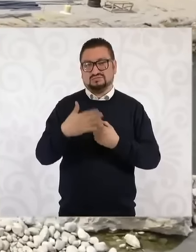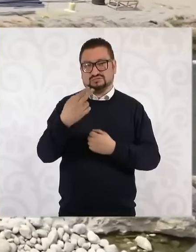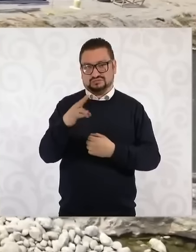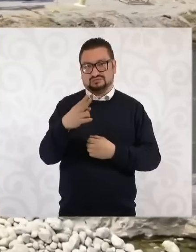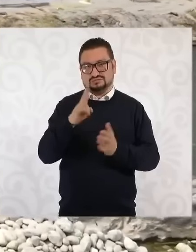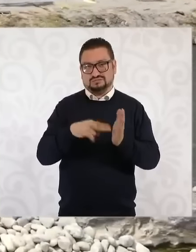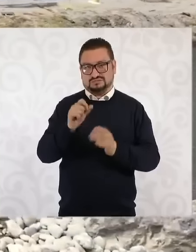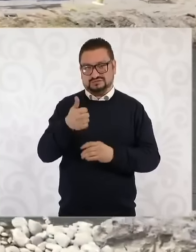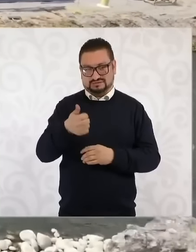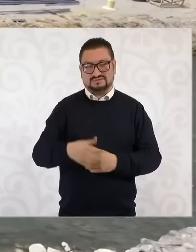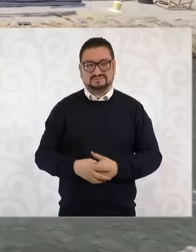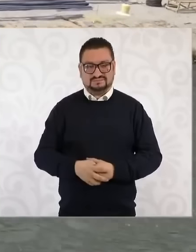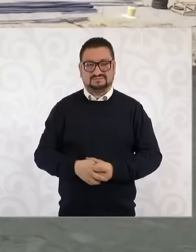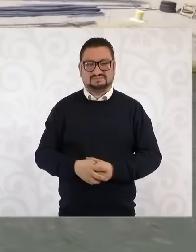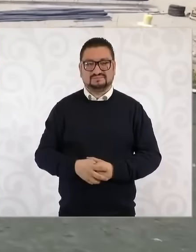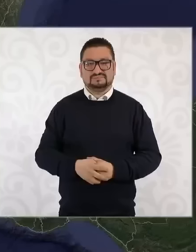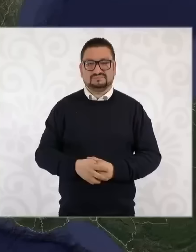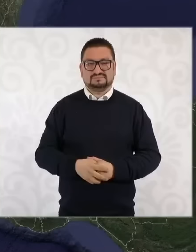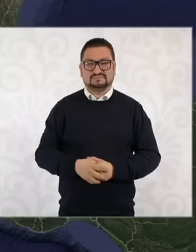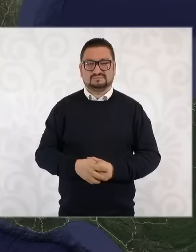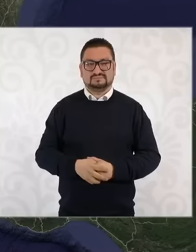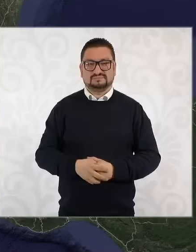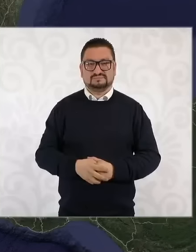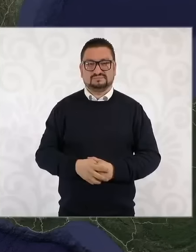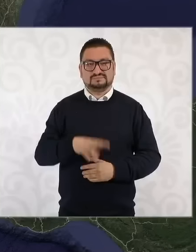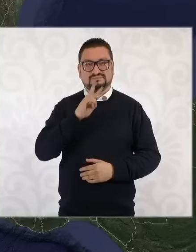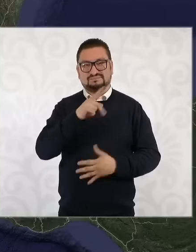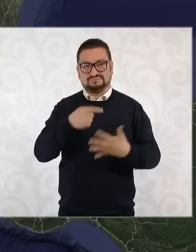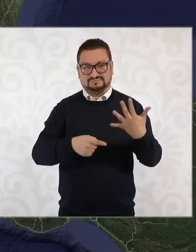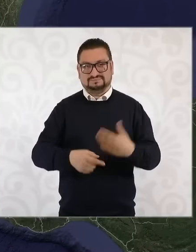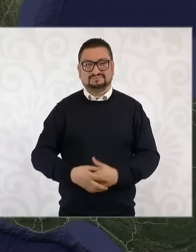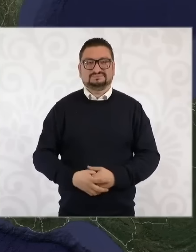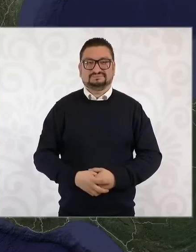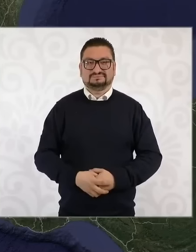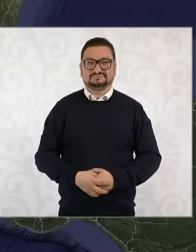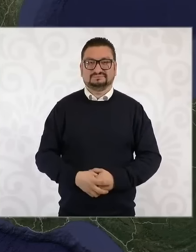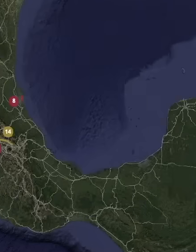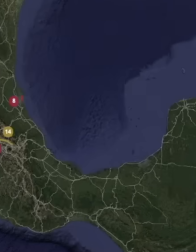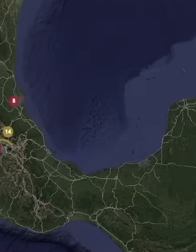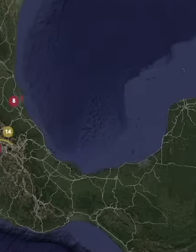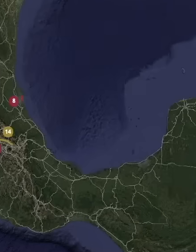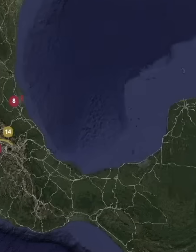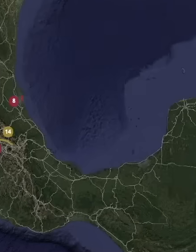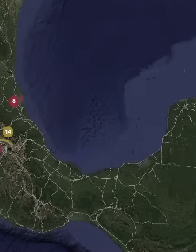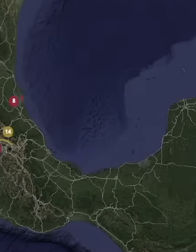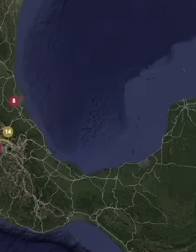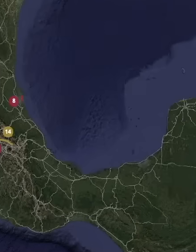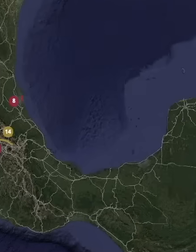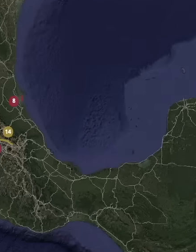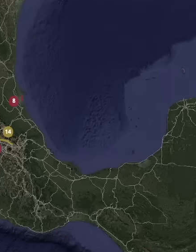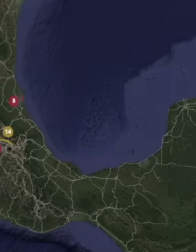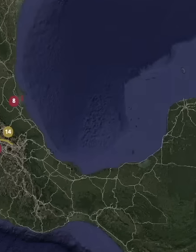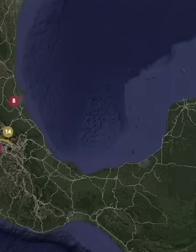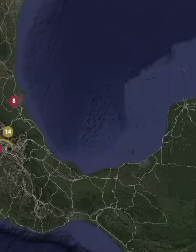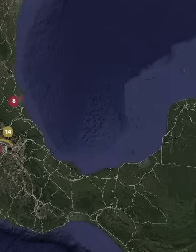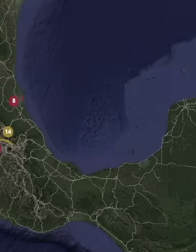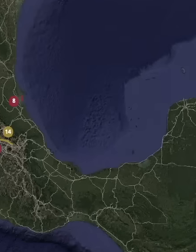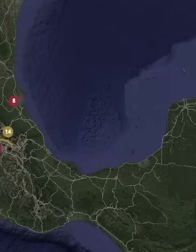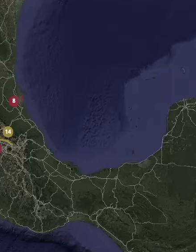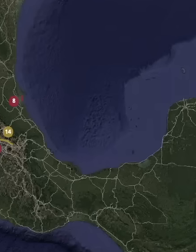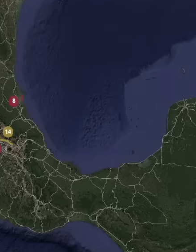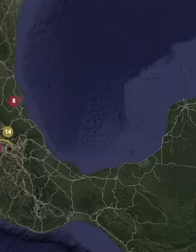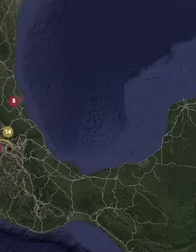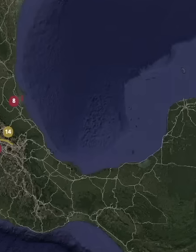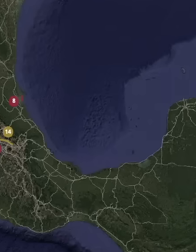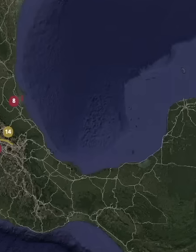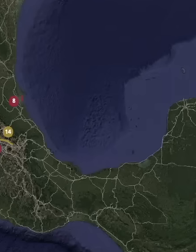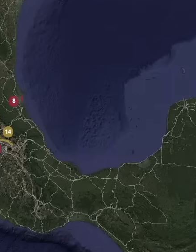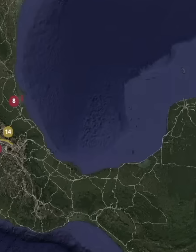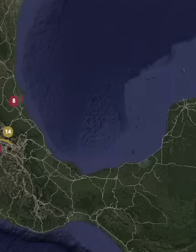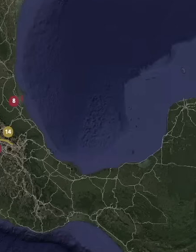2026. La siguiente eh en cuanto a autopistas eh en total son 1000 km que estaremos este modernizando,